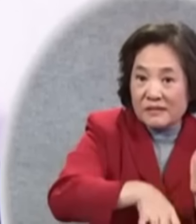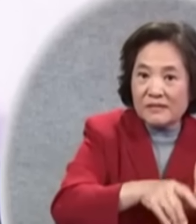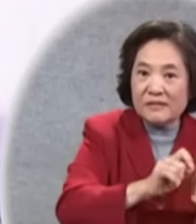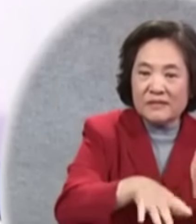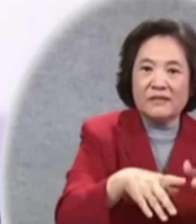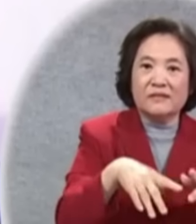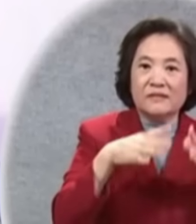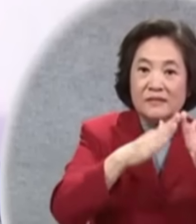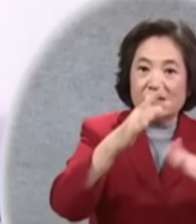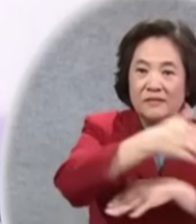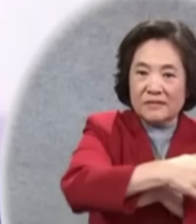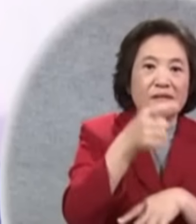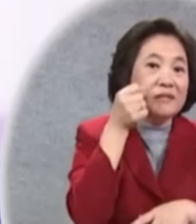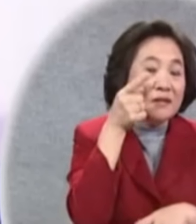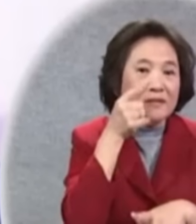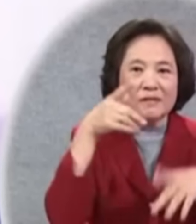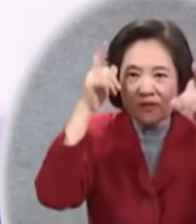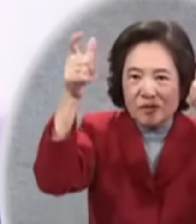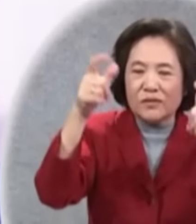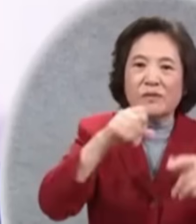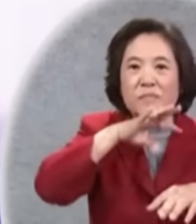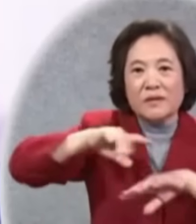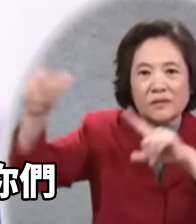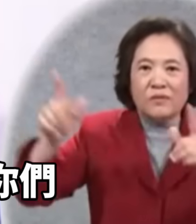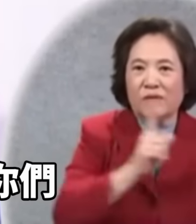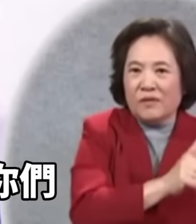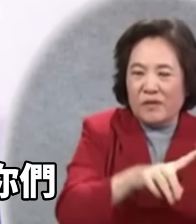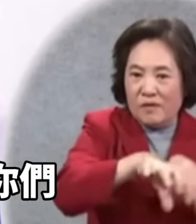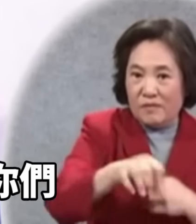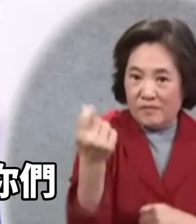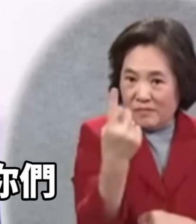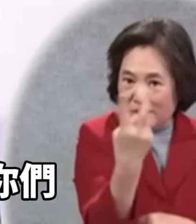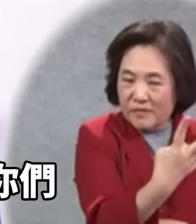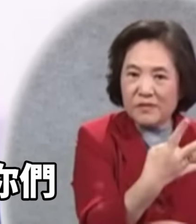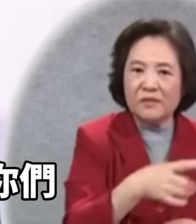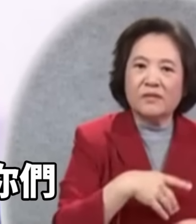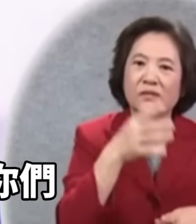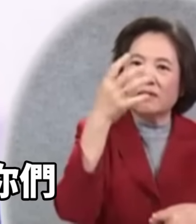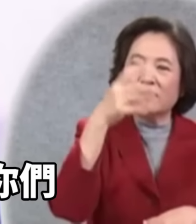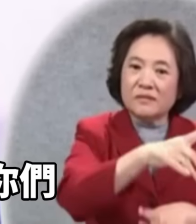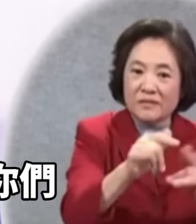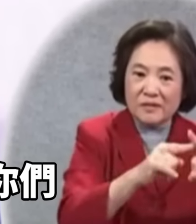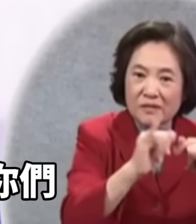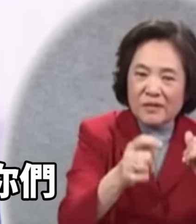嘉義市 臺南市 高雄市 屏東縣 這四個縣市的老百姓 我特別拜託你們